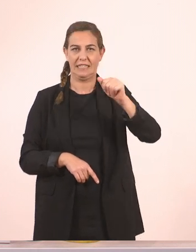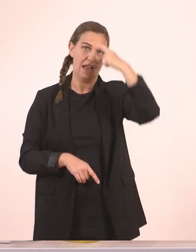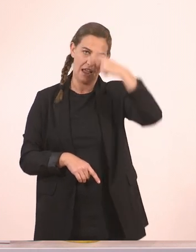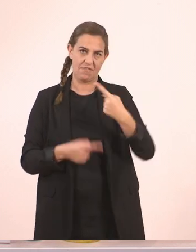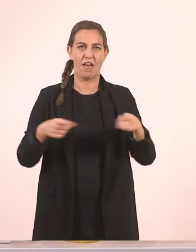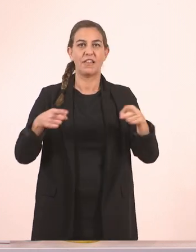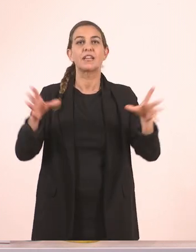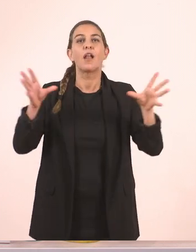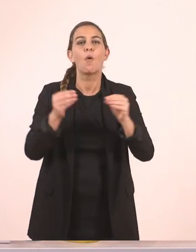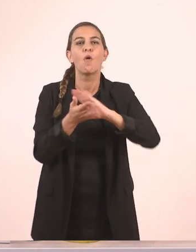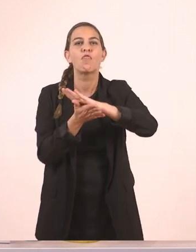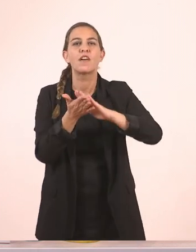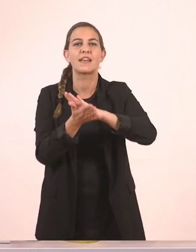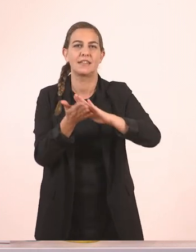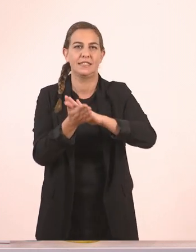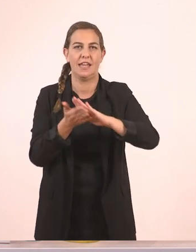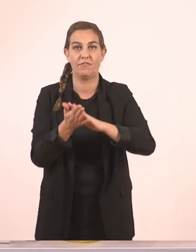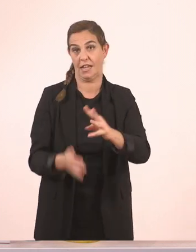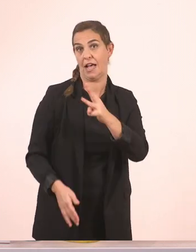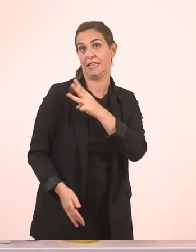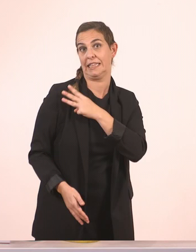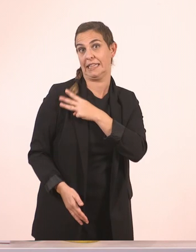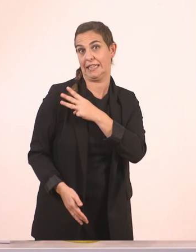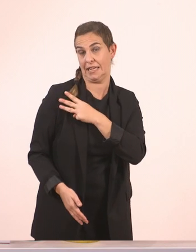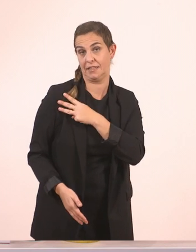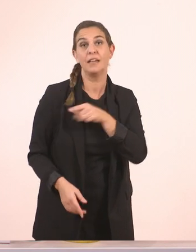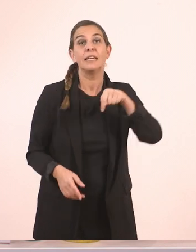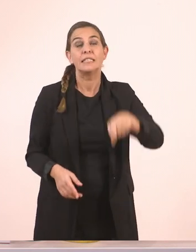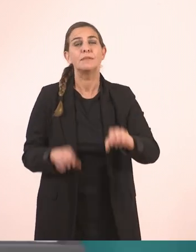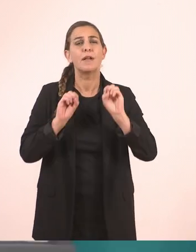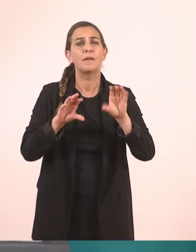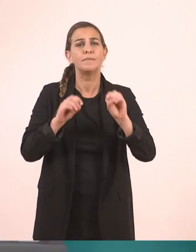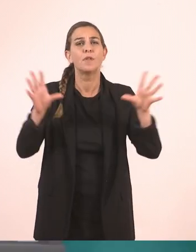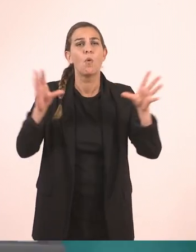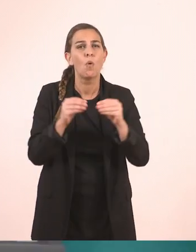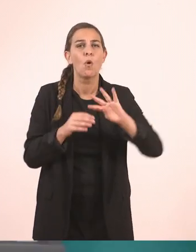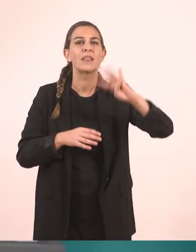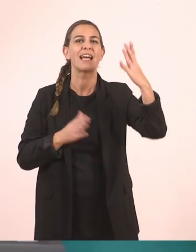Θα κάνουμε συγκεκριμένα την 4η ενότητα που αναφέρεται στη Γέννηση του Χριστού.